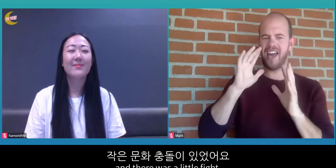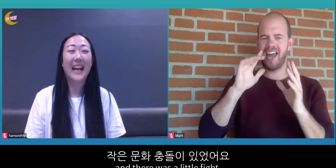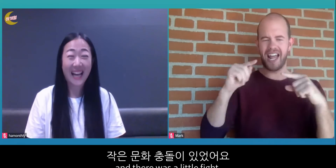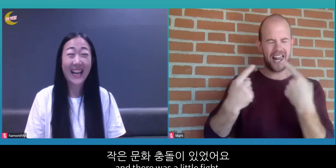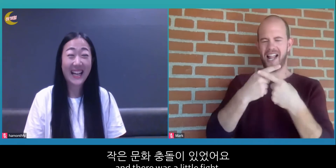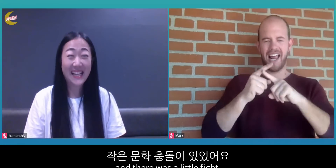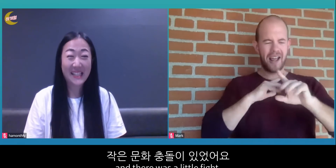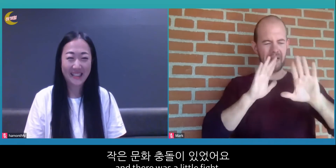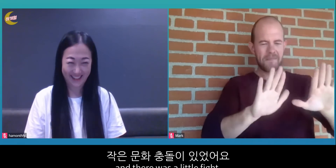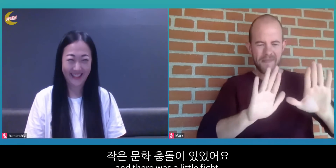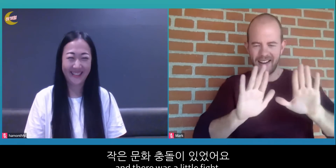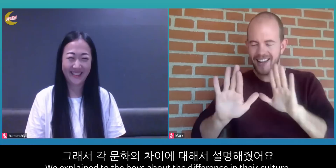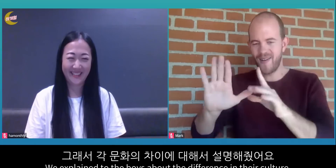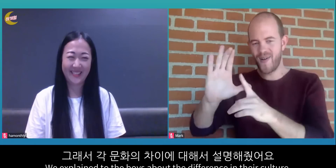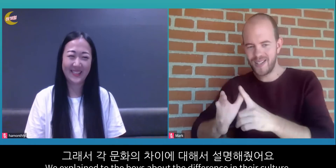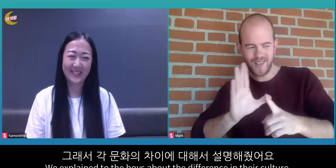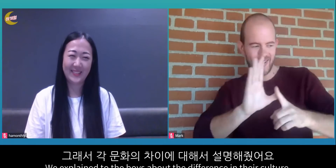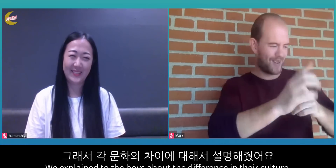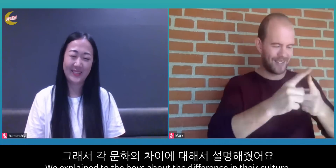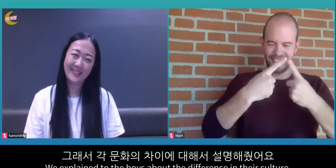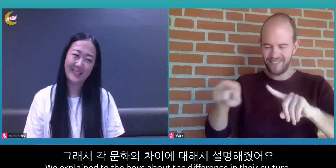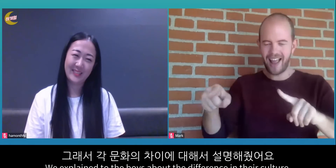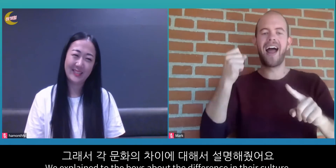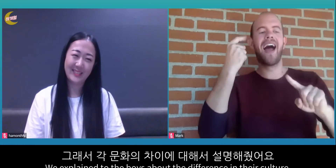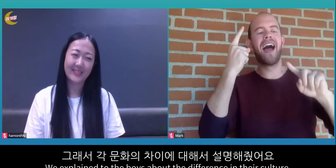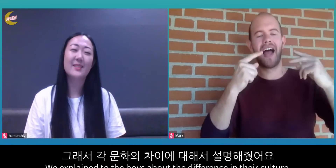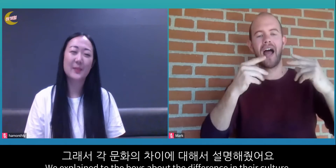少しの戦いがありました。 私たちは男の子たちに彼らの文化の違いについて説明しました。